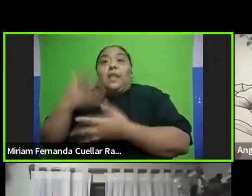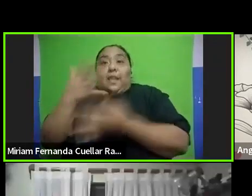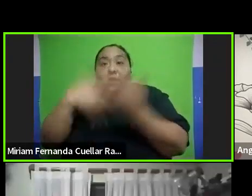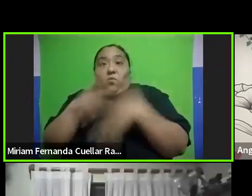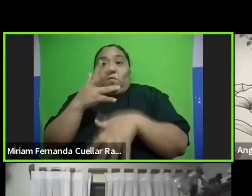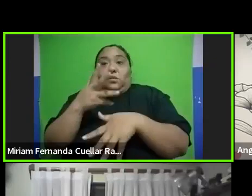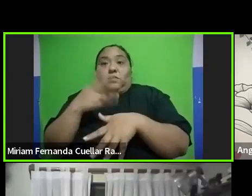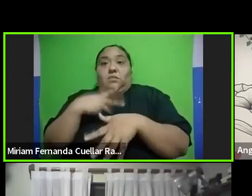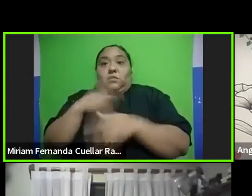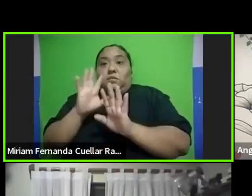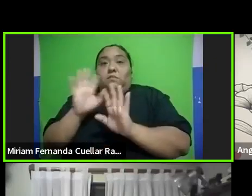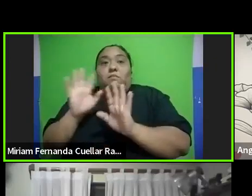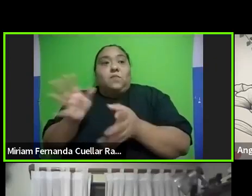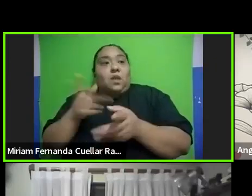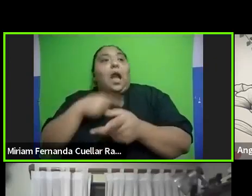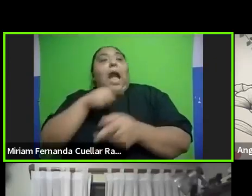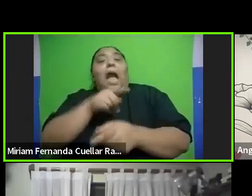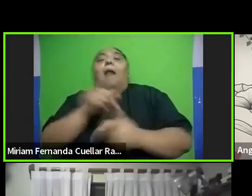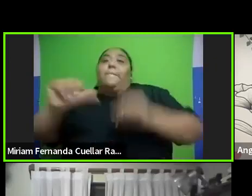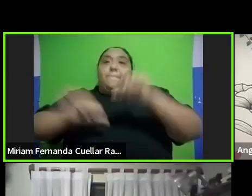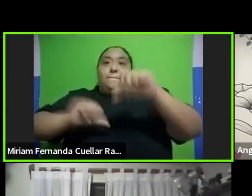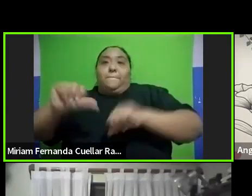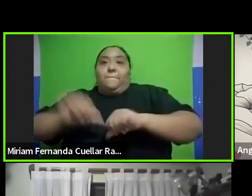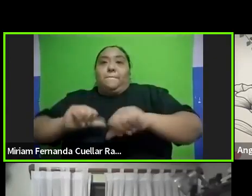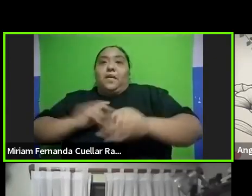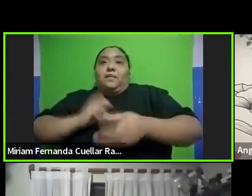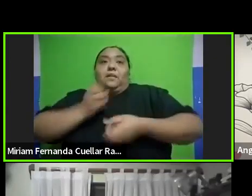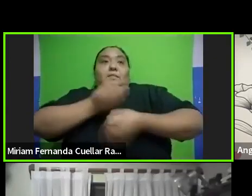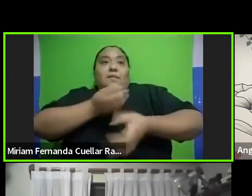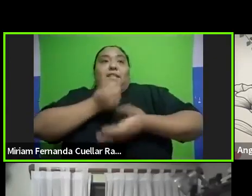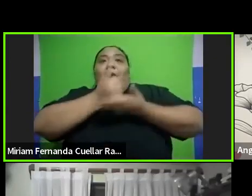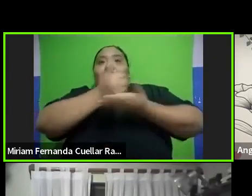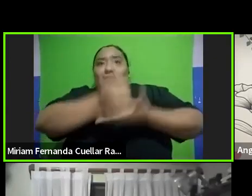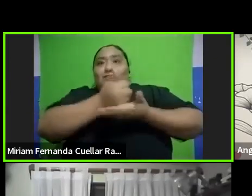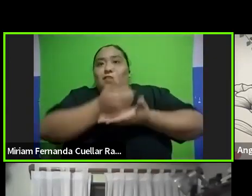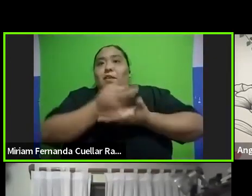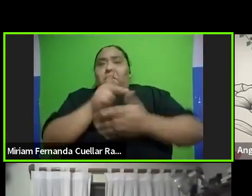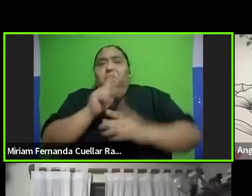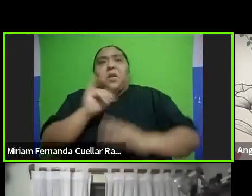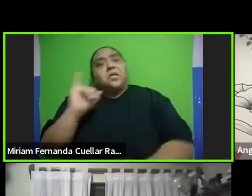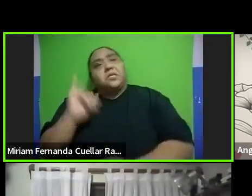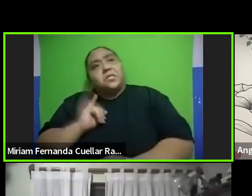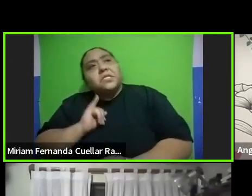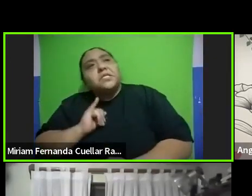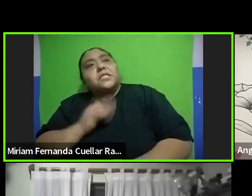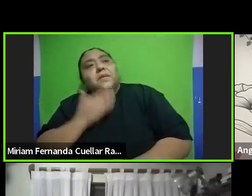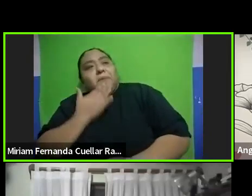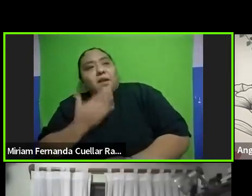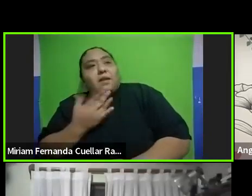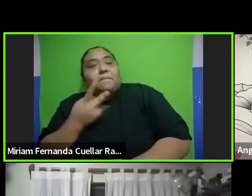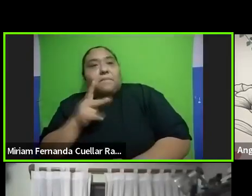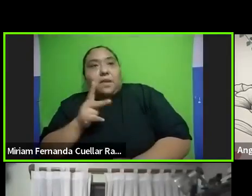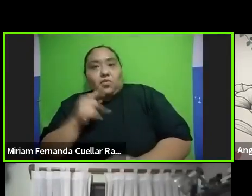primeras acciones ras actividades que tuvieron resultados interesantes resultados interesantes. Pero justo paren de e más este a fondo, lo que estaba